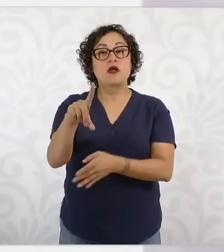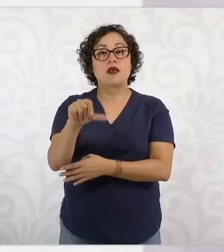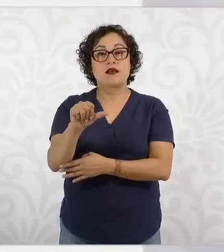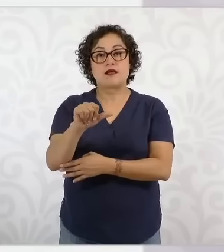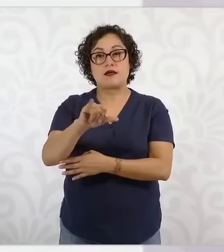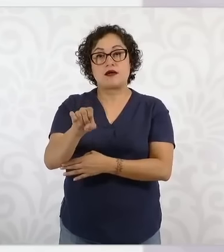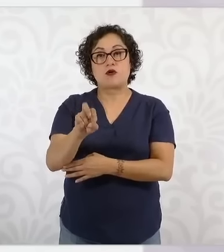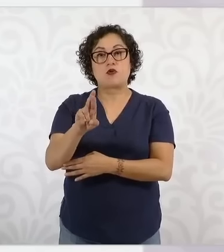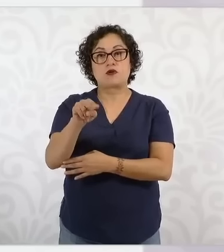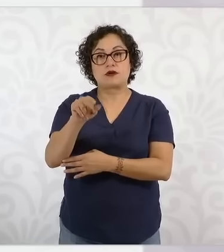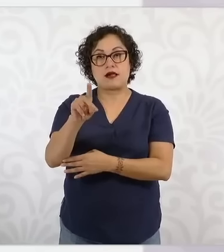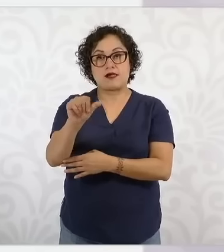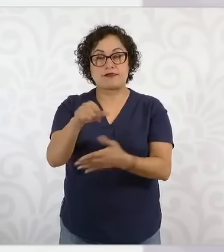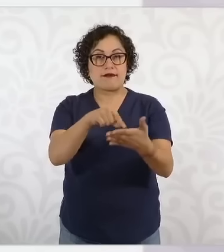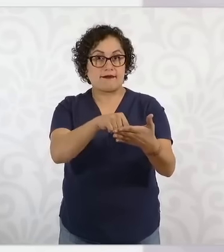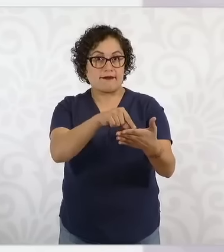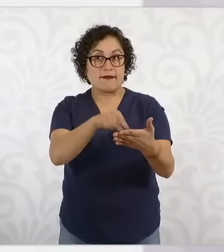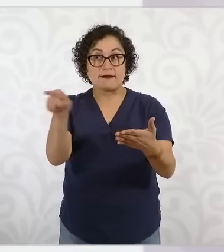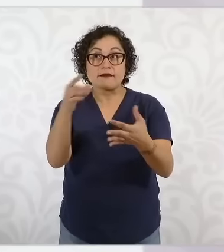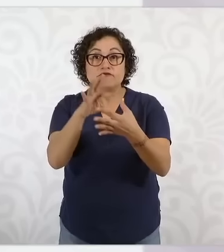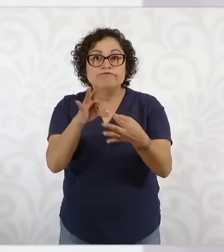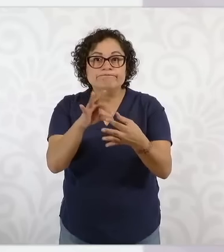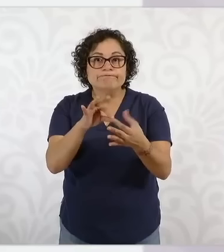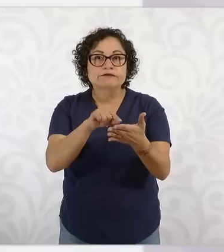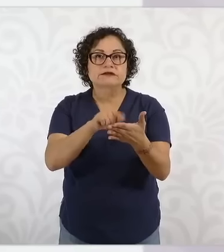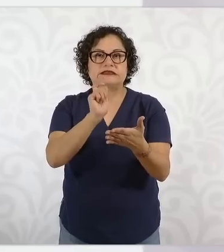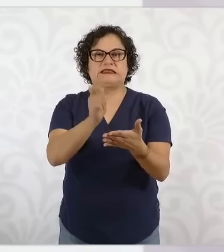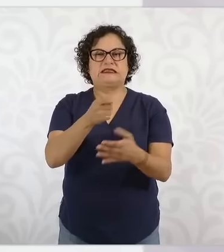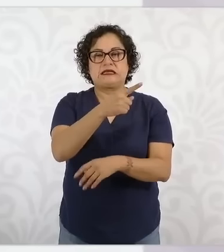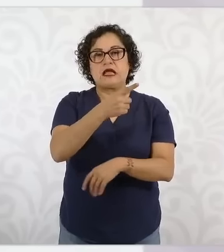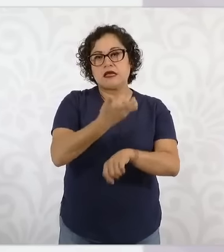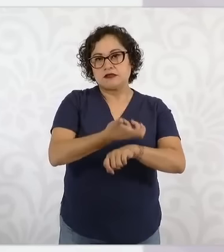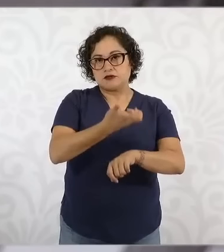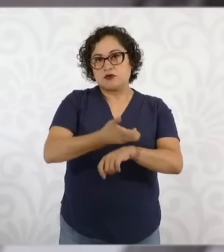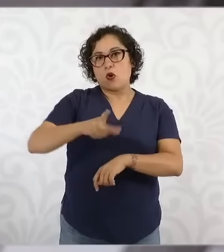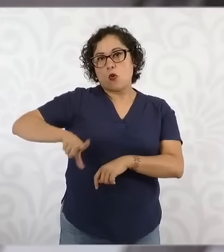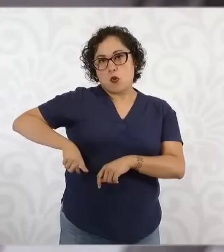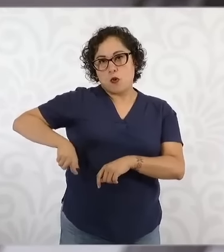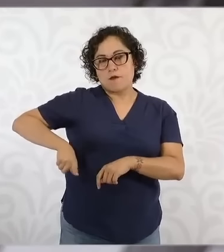cómo el gobierno de los Estados Unidos, a través principalmente del entonces embajador Gabin,